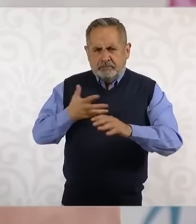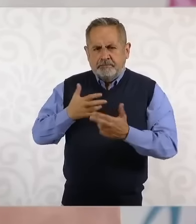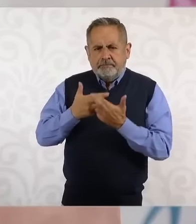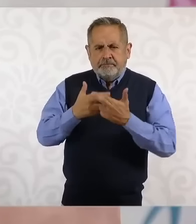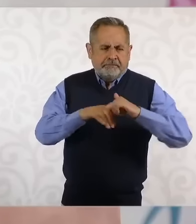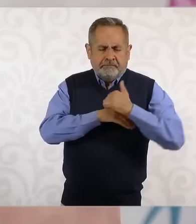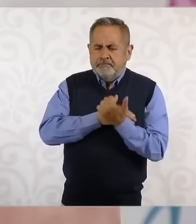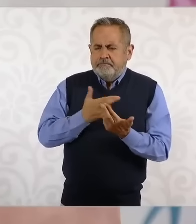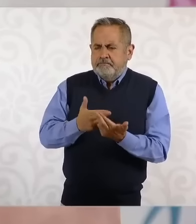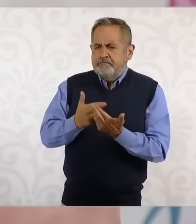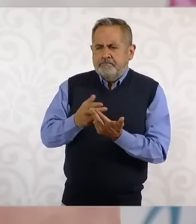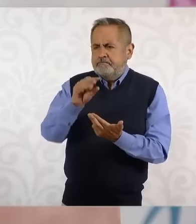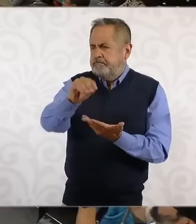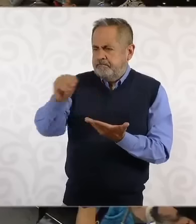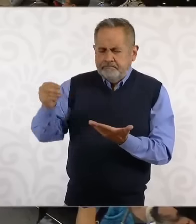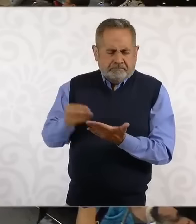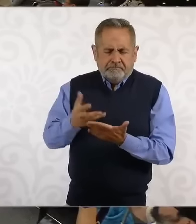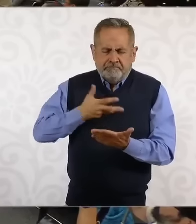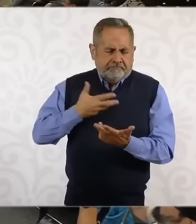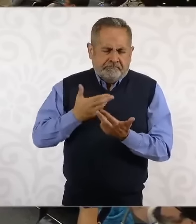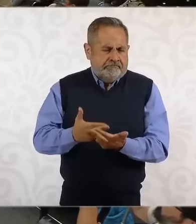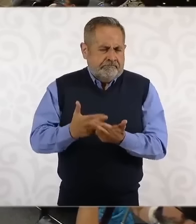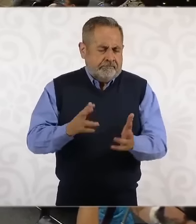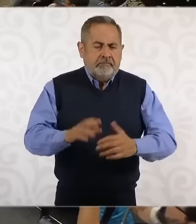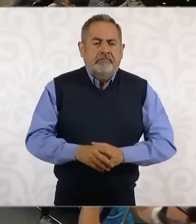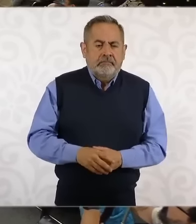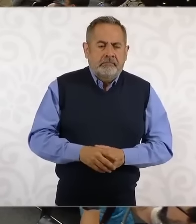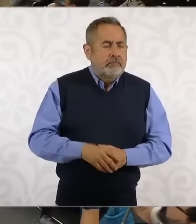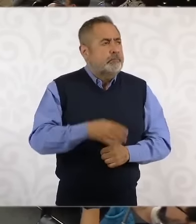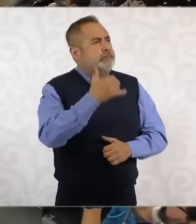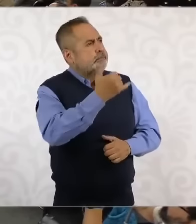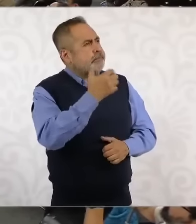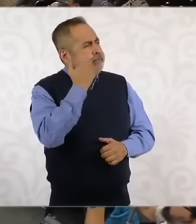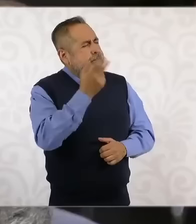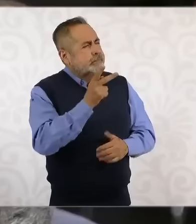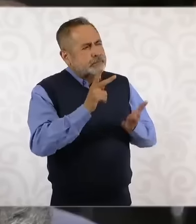liquidación de la financiera. Okay. Y nada más sí quisiera presentar, repetir usted,